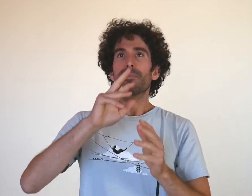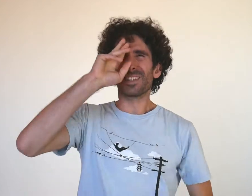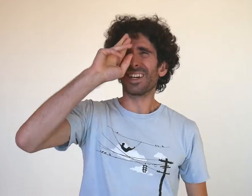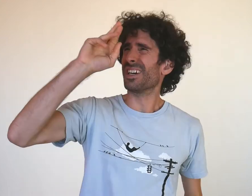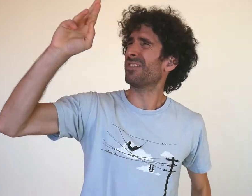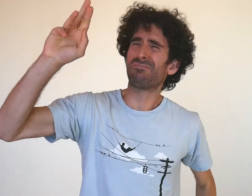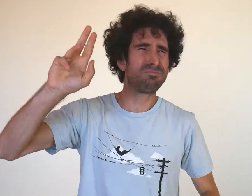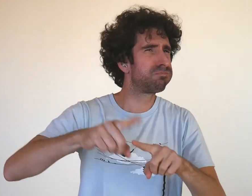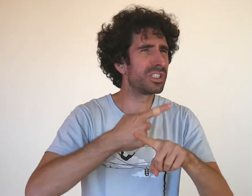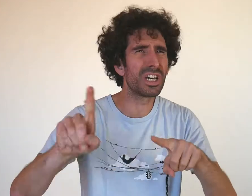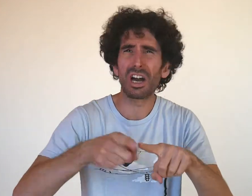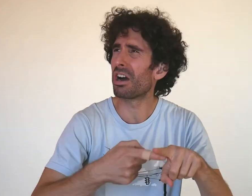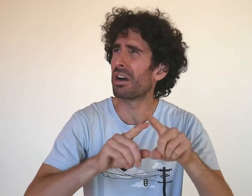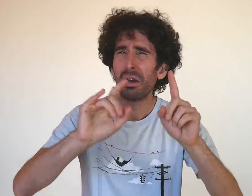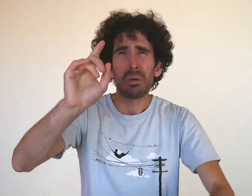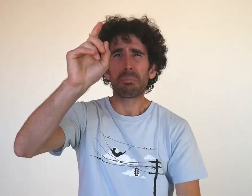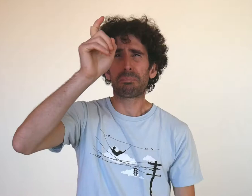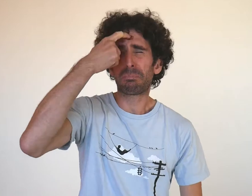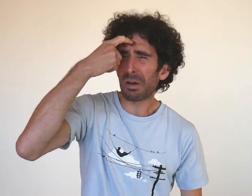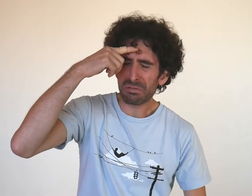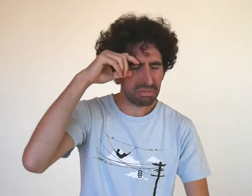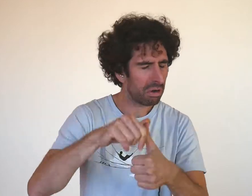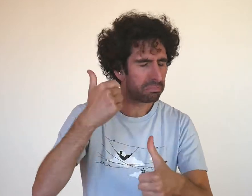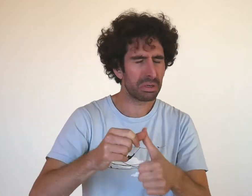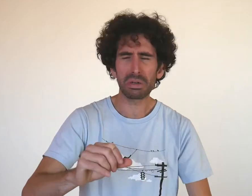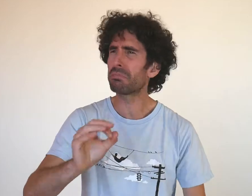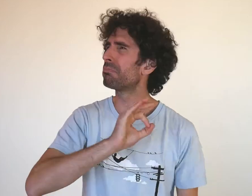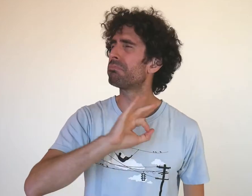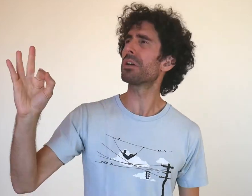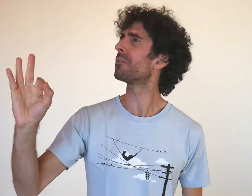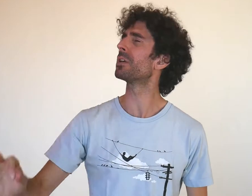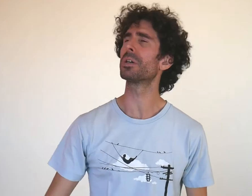Quel rêve bizarre ! Et marquant. Je m'en rappelle parfaitement.